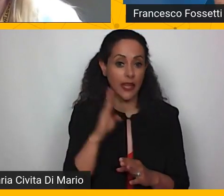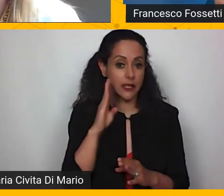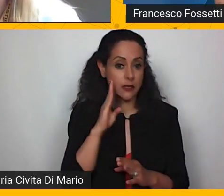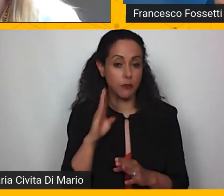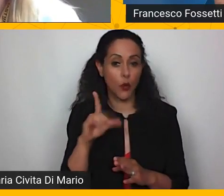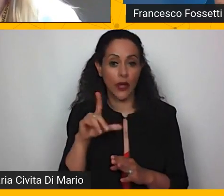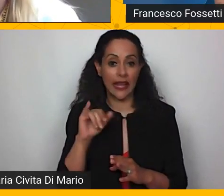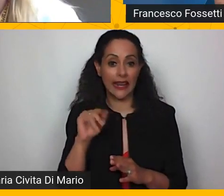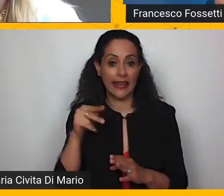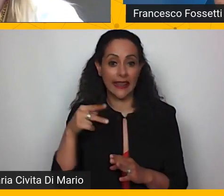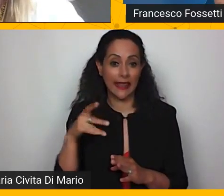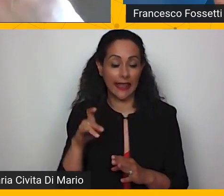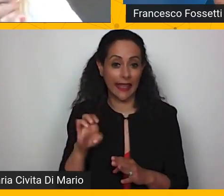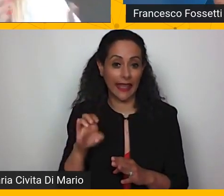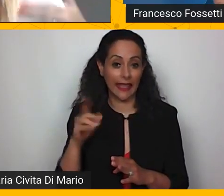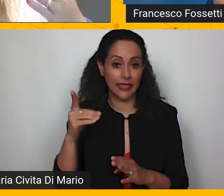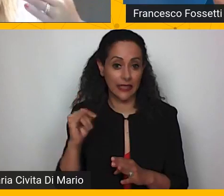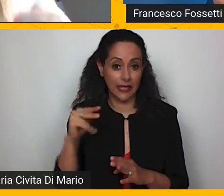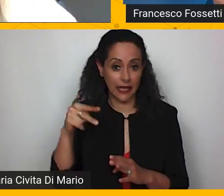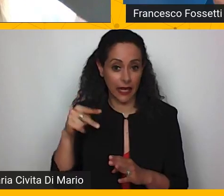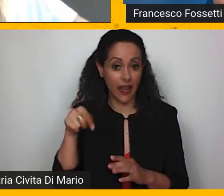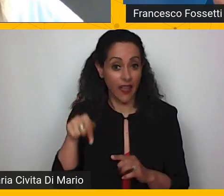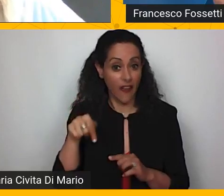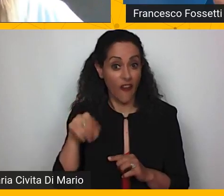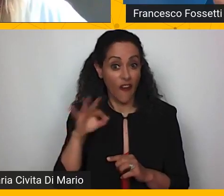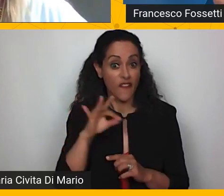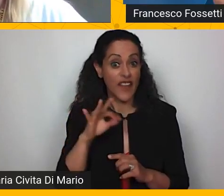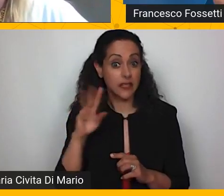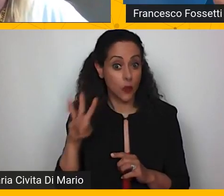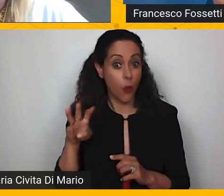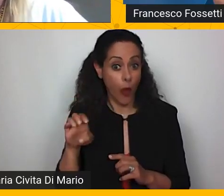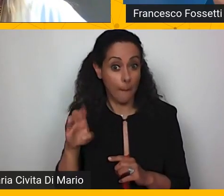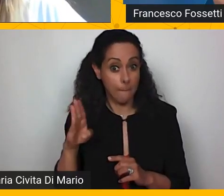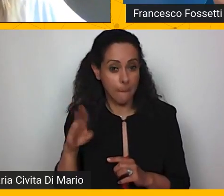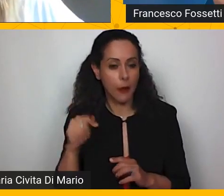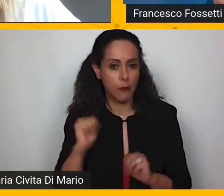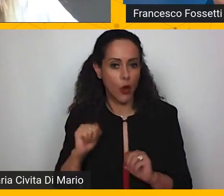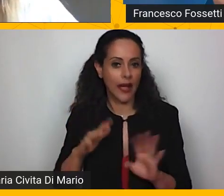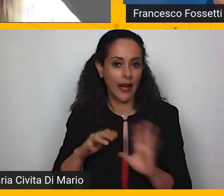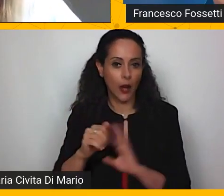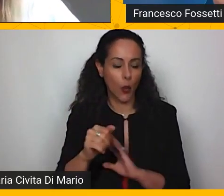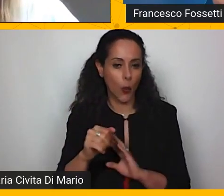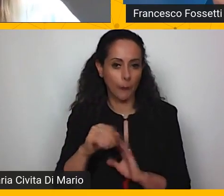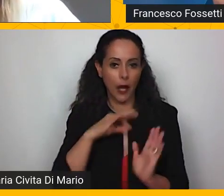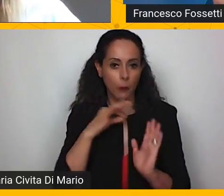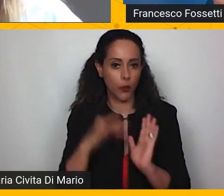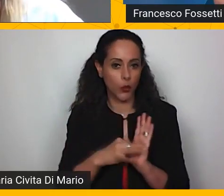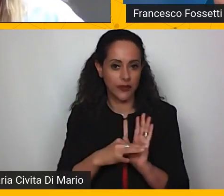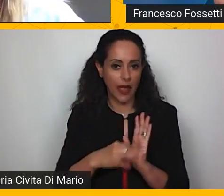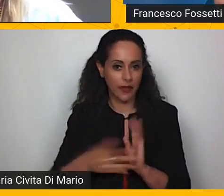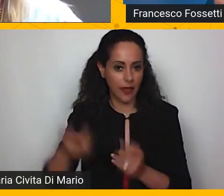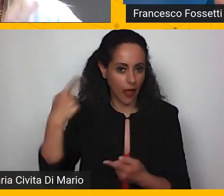Facebook e LinkedIn di Fastweb potete recuperare sia la